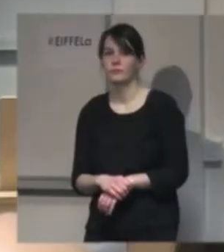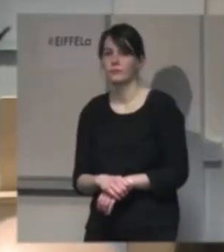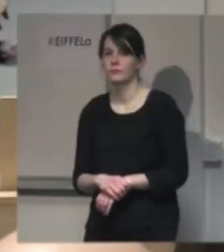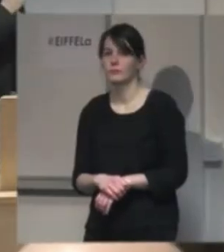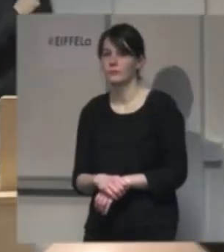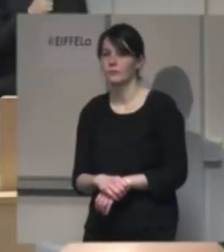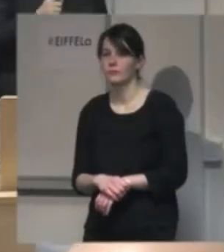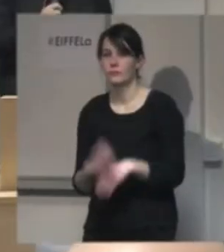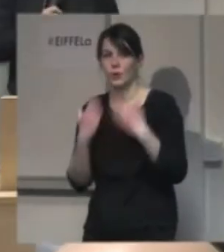Bonjour.